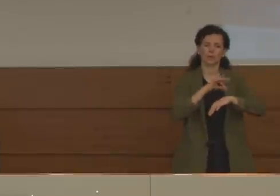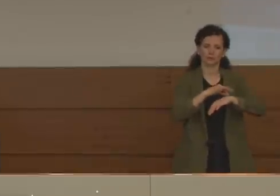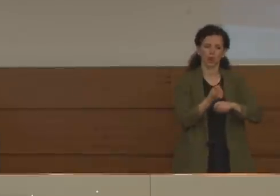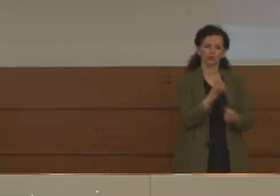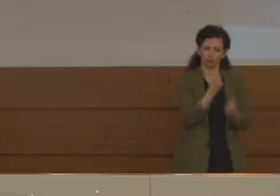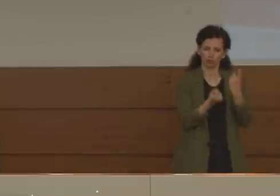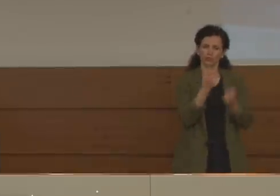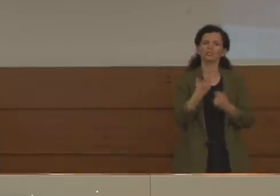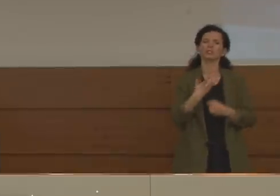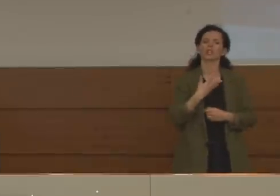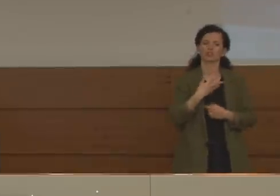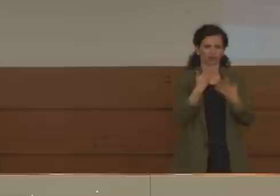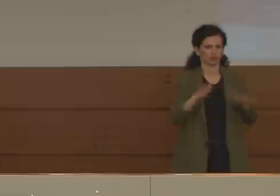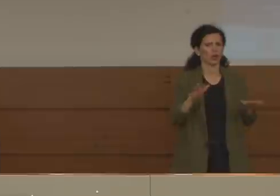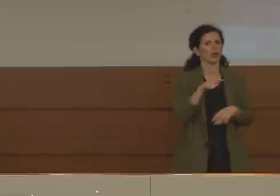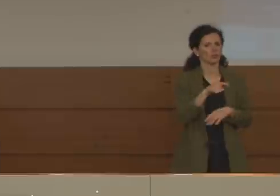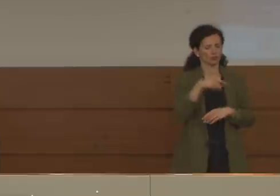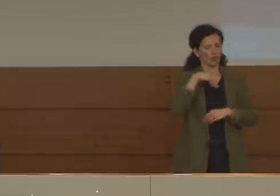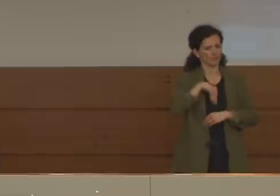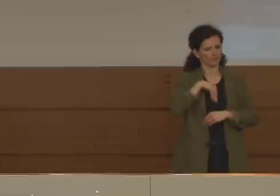Quindi a dire che uno dei segnali che